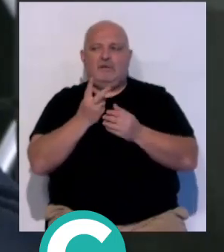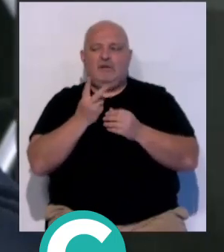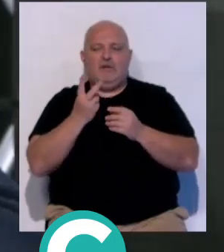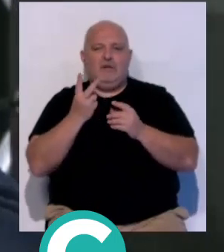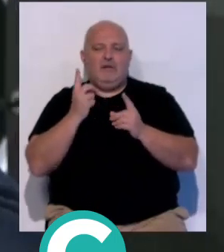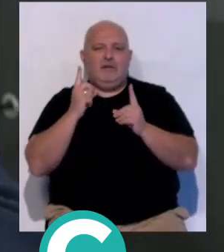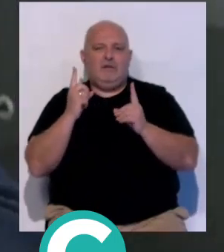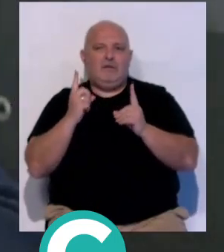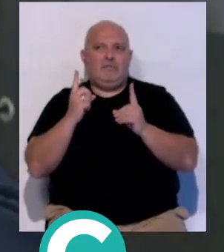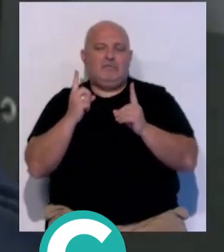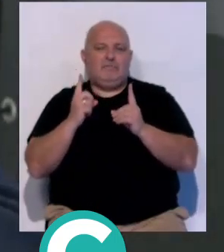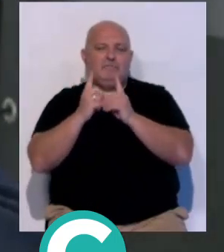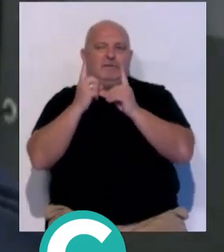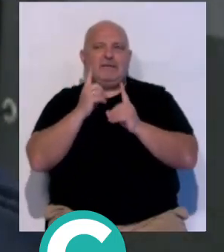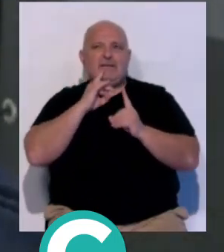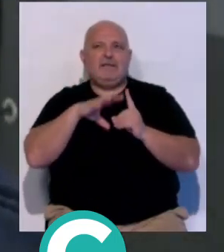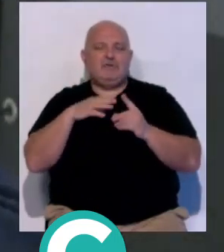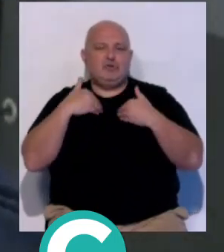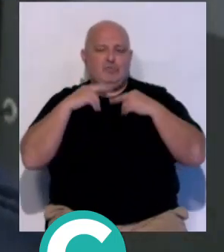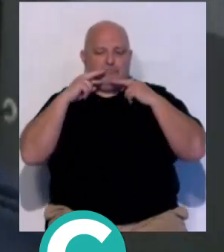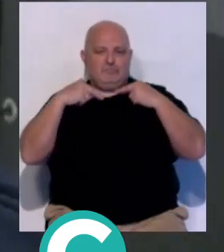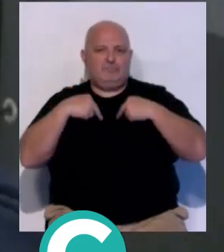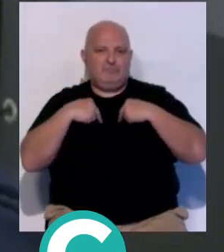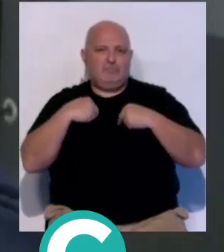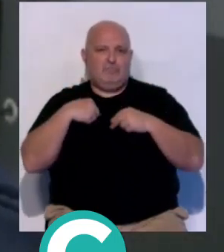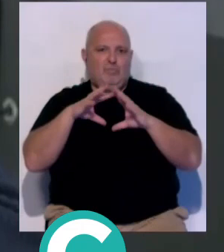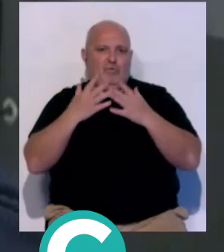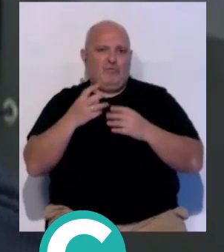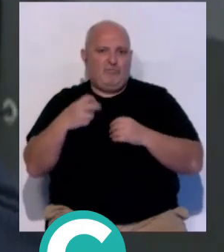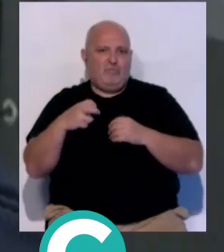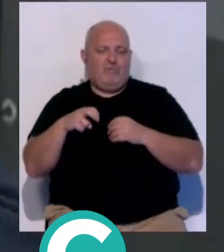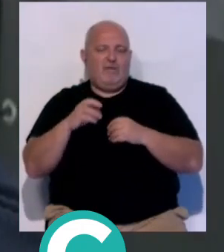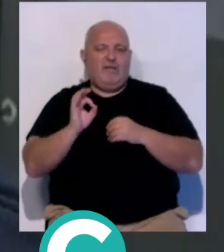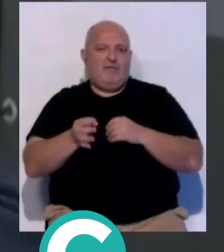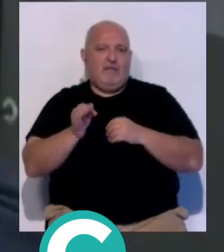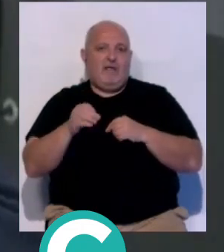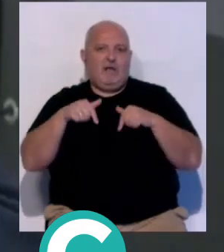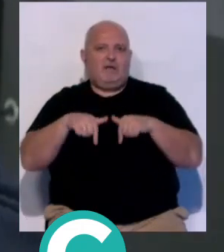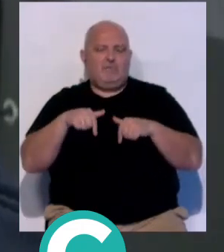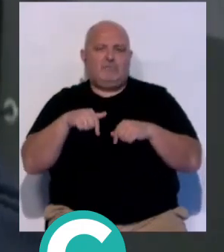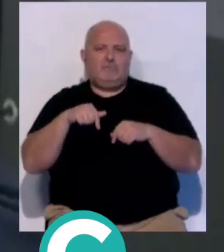saber quién era yo realmente dentro del fútbol y la verdad que aquí yo estaba súper valorado estaba